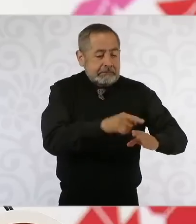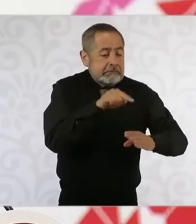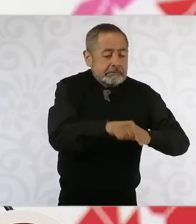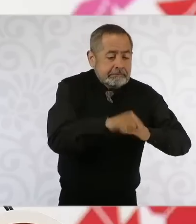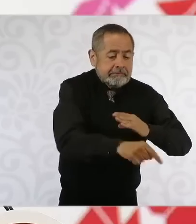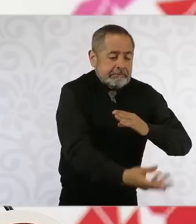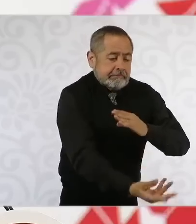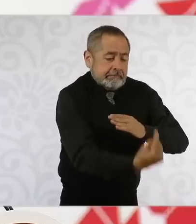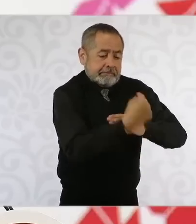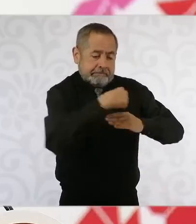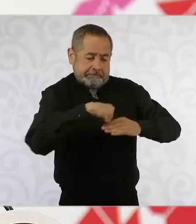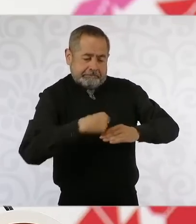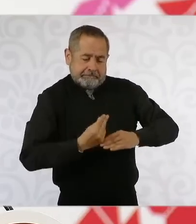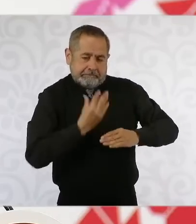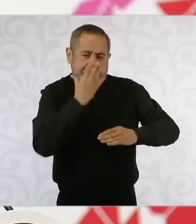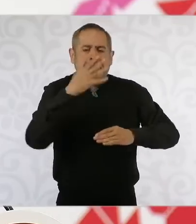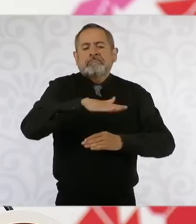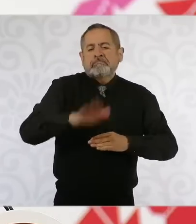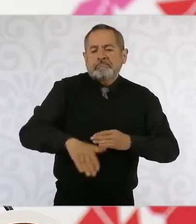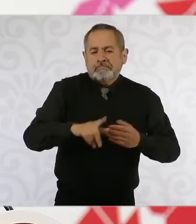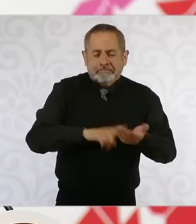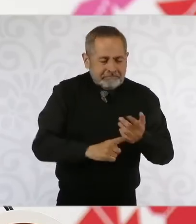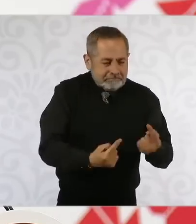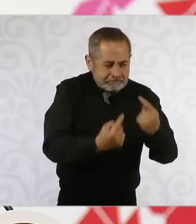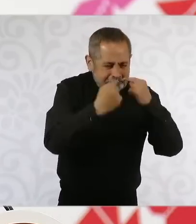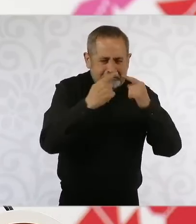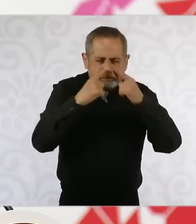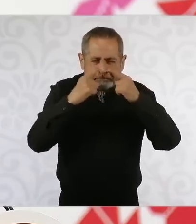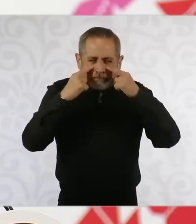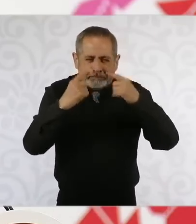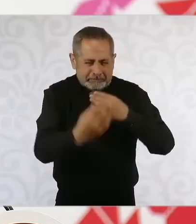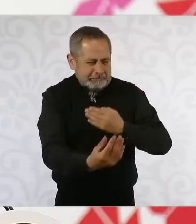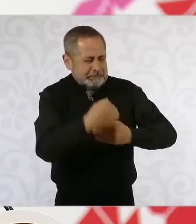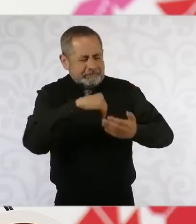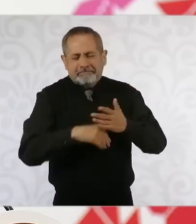no solamente con la vía respiratoria sino con las mucosas eh Como usted lo acaba de decir es